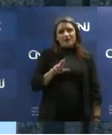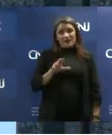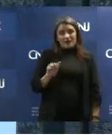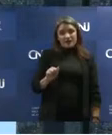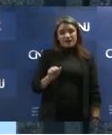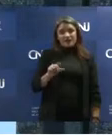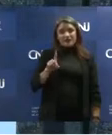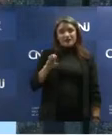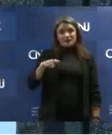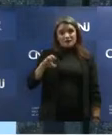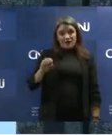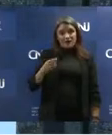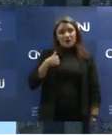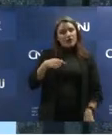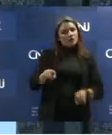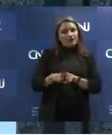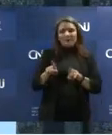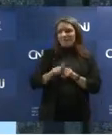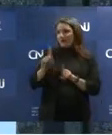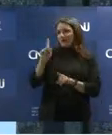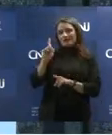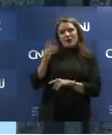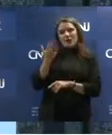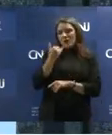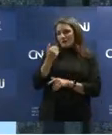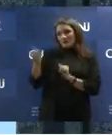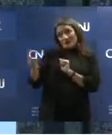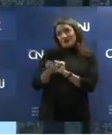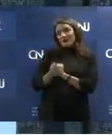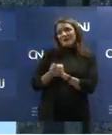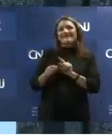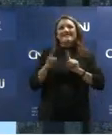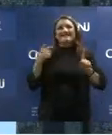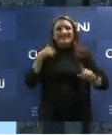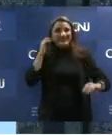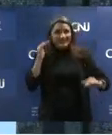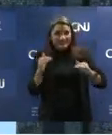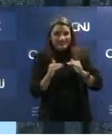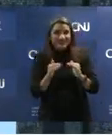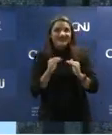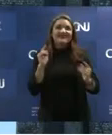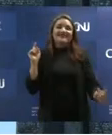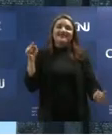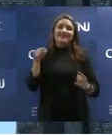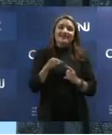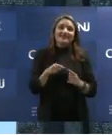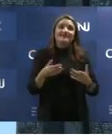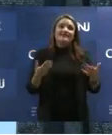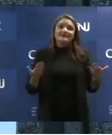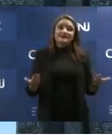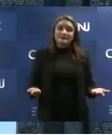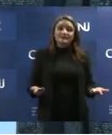mas que eu estou de acordo com as suas razões. Então, eu só me antecipei porque, como eu fui juiz de carreira,